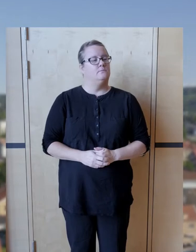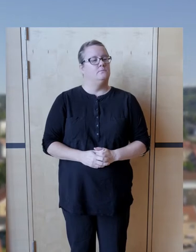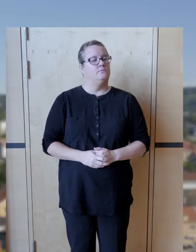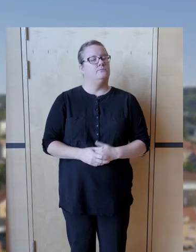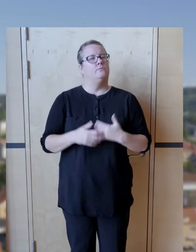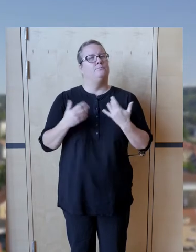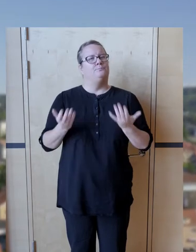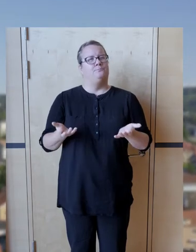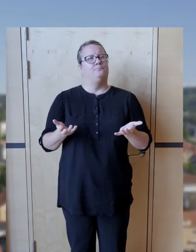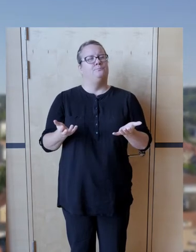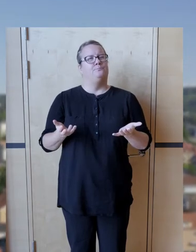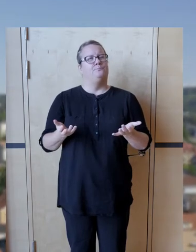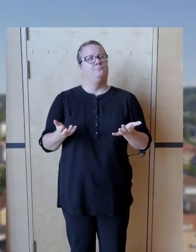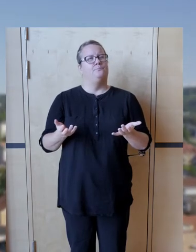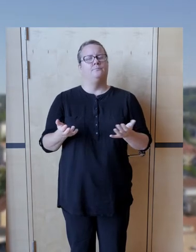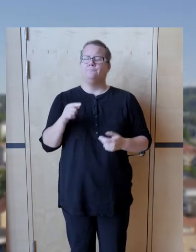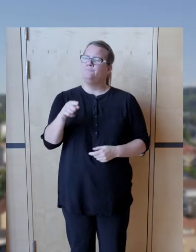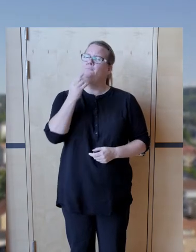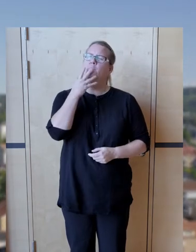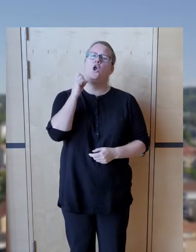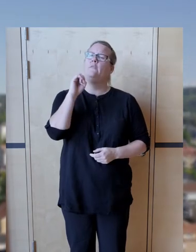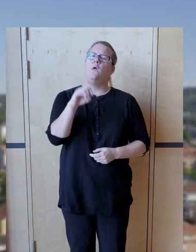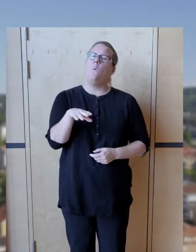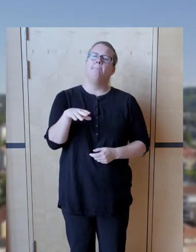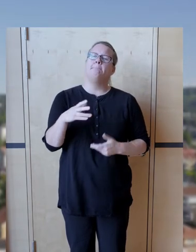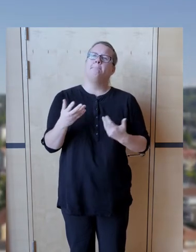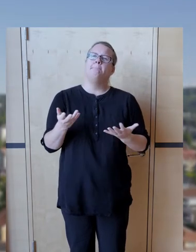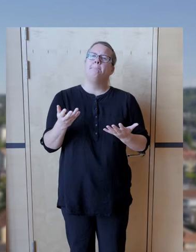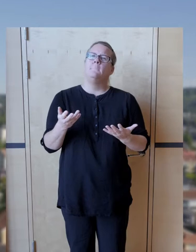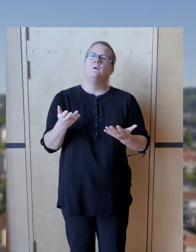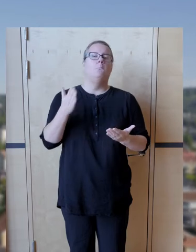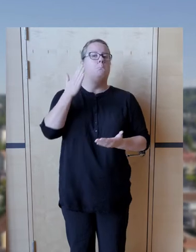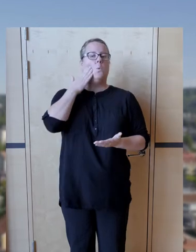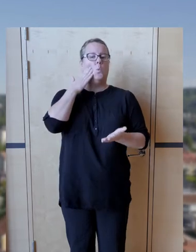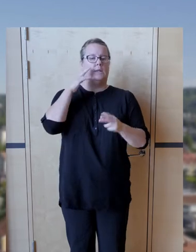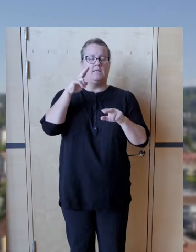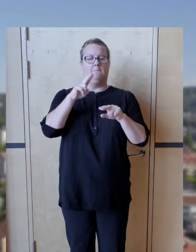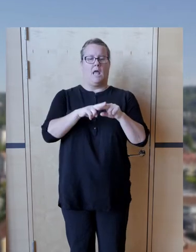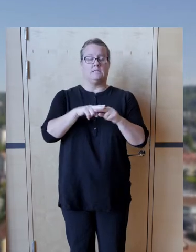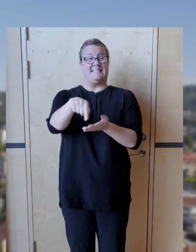Larm som man snackar Att Bo en plats på särskilt boende är likadan